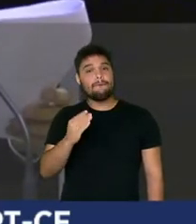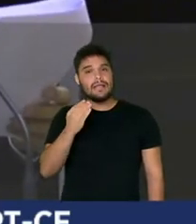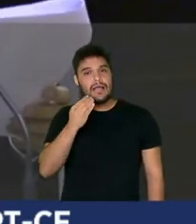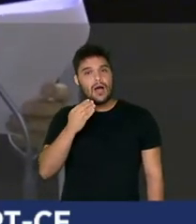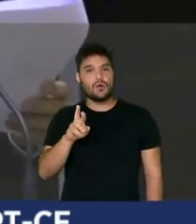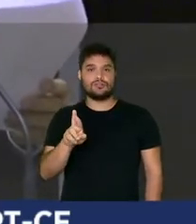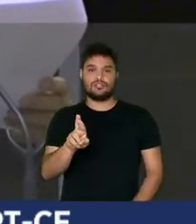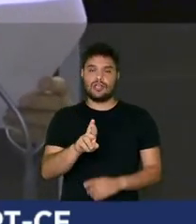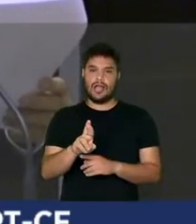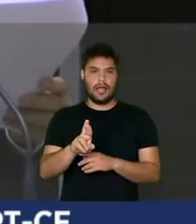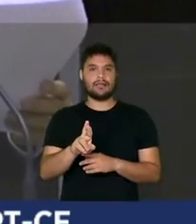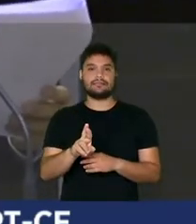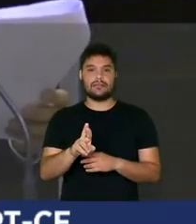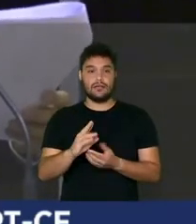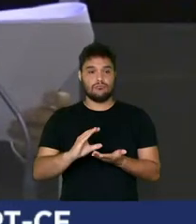AUTORIZA A ENTREGA DE 3,8, 62 BILHÕES DE REAIS, AOS